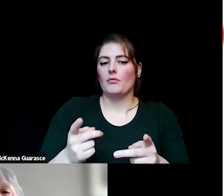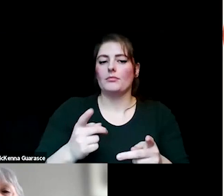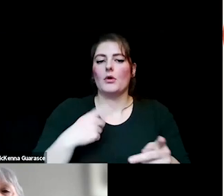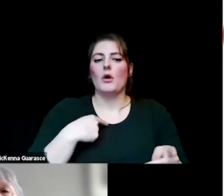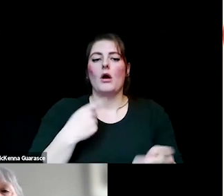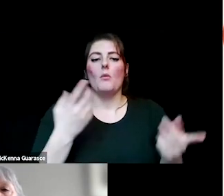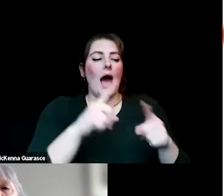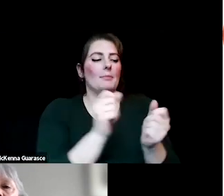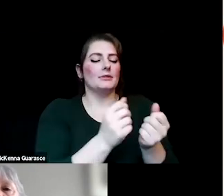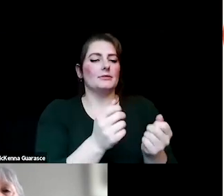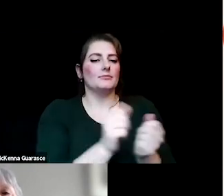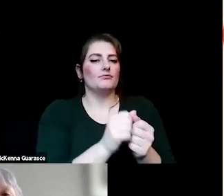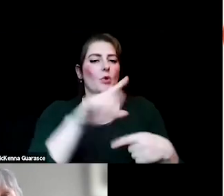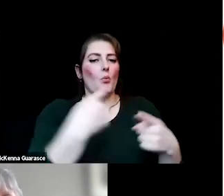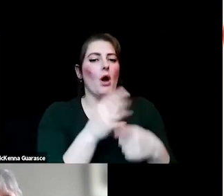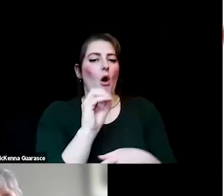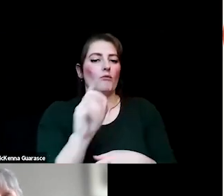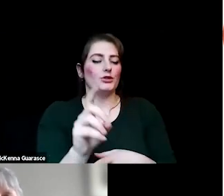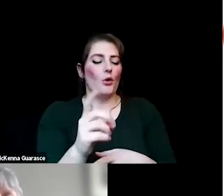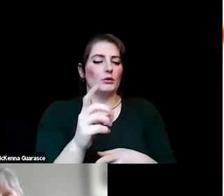Y cuando pensamos en quiénes están involucrados en ello,